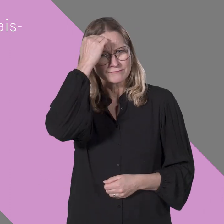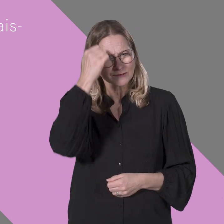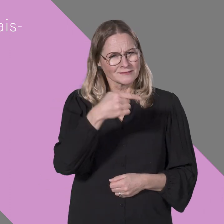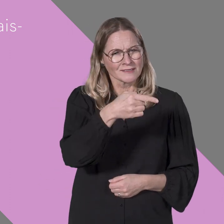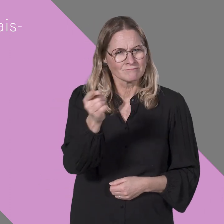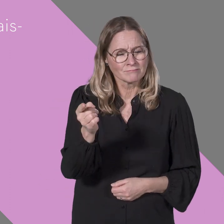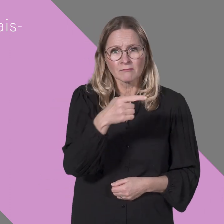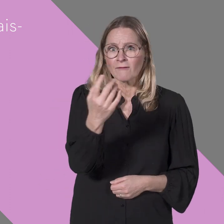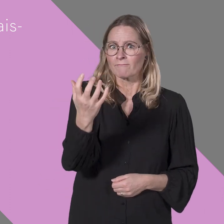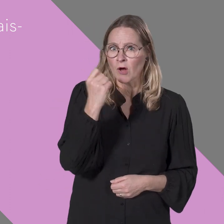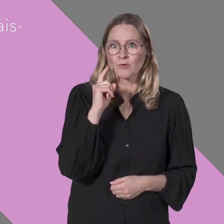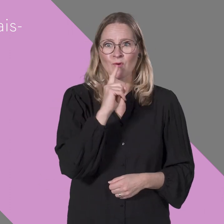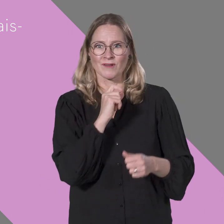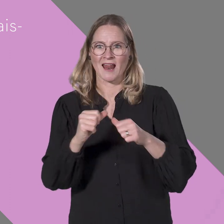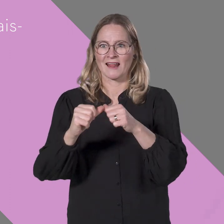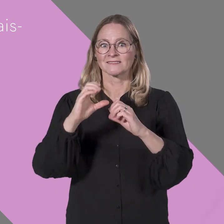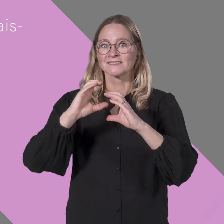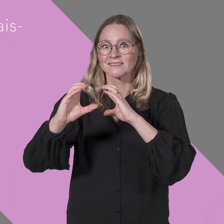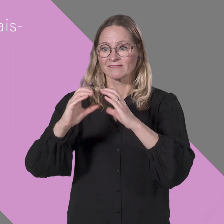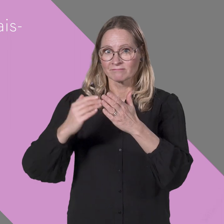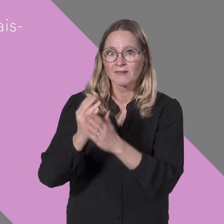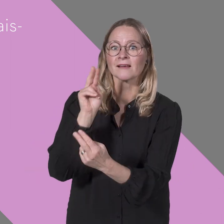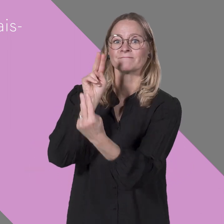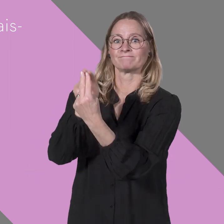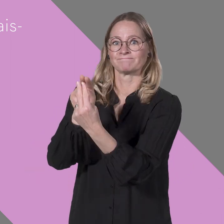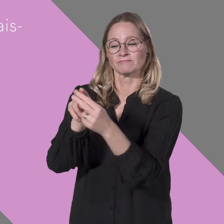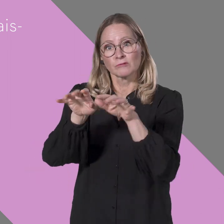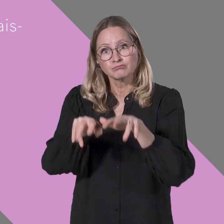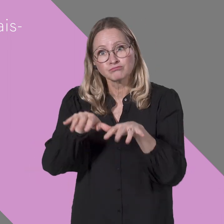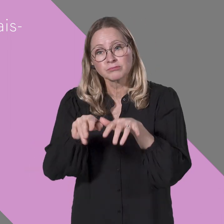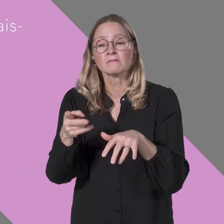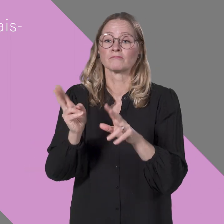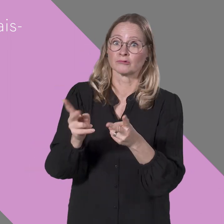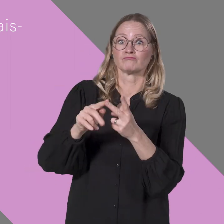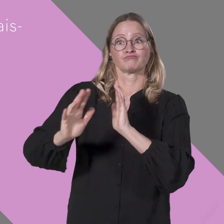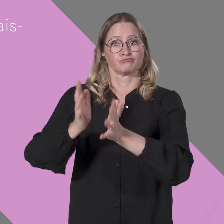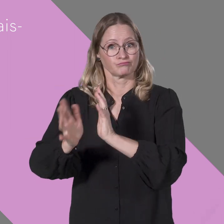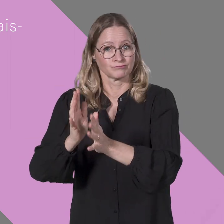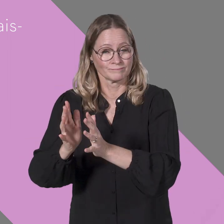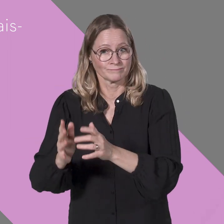Muistattehan, että voitte ottaa Kuurojen Liittoon yhteyttä - chatin kautta sekä kirjoittaen että viittoen!